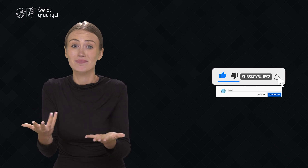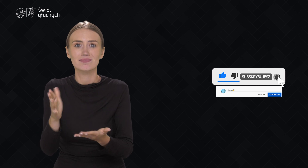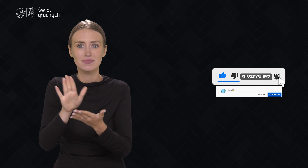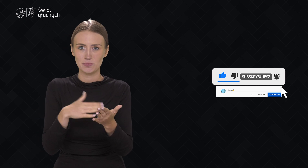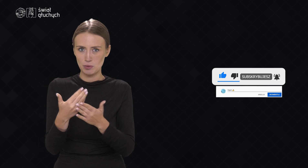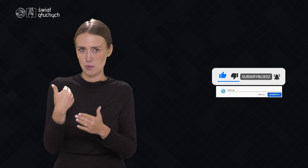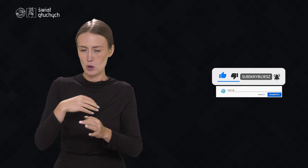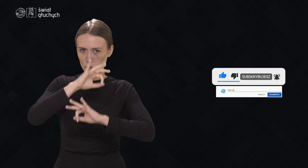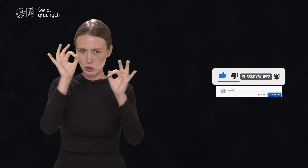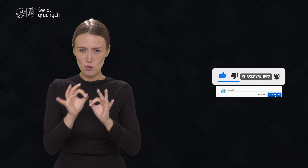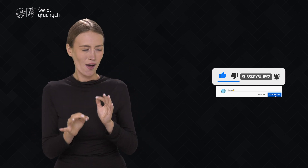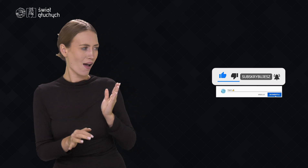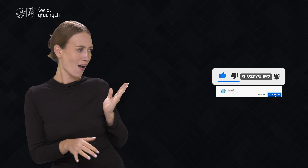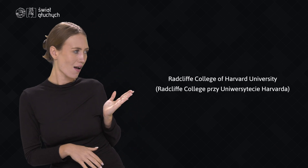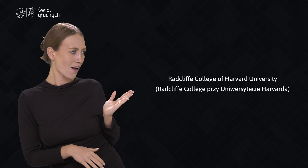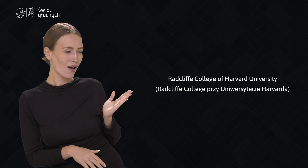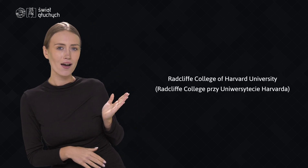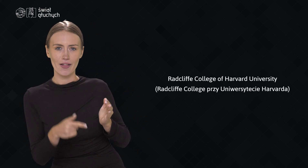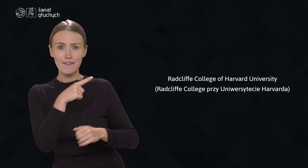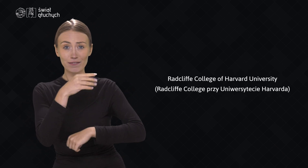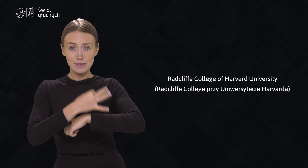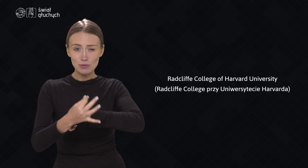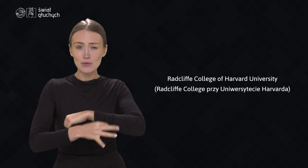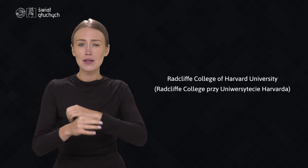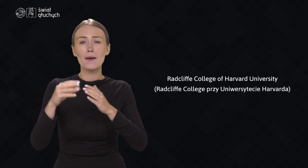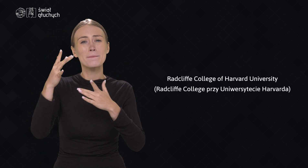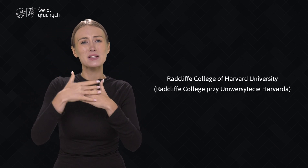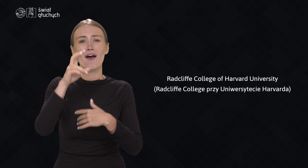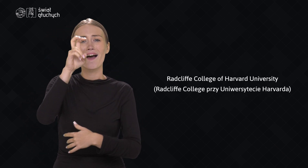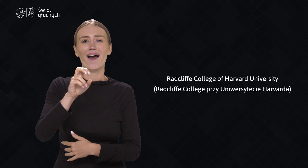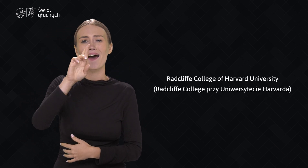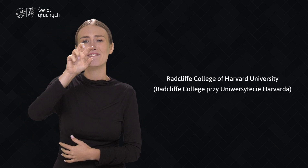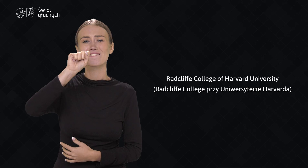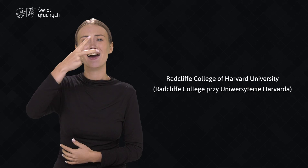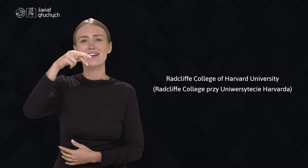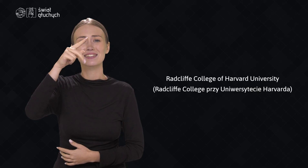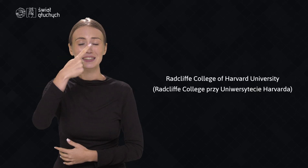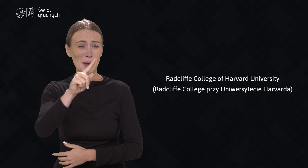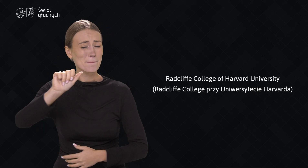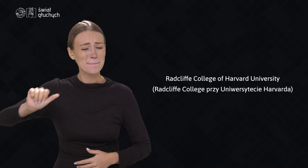że studiując sztukę na Radcliffe College przy Uniwersytecie Harvarda,